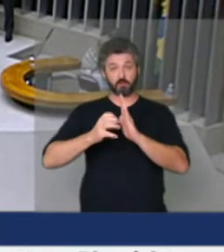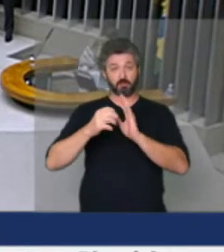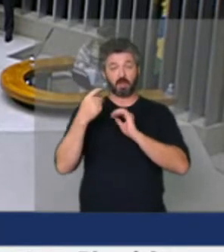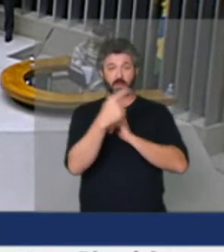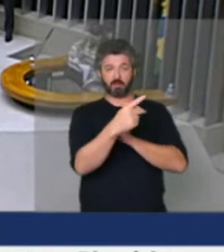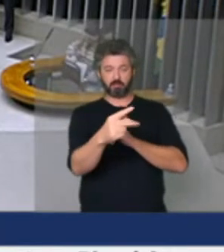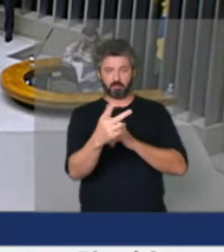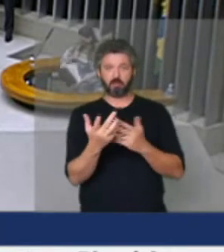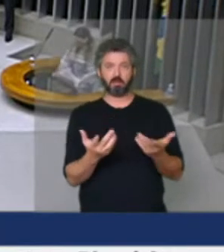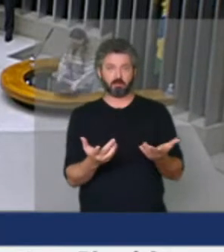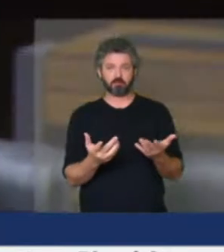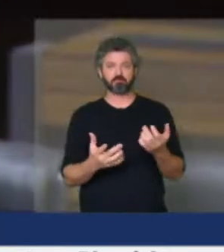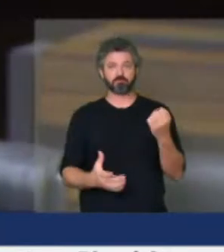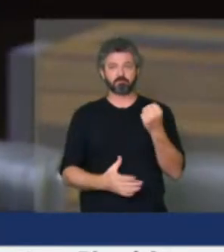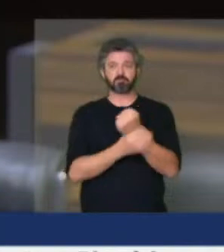DERROTA DESSE REQUERIMENTO DE